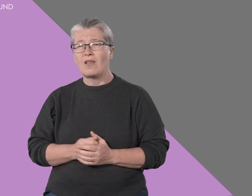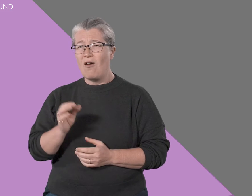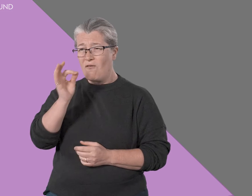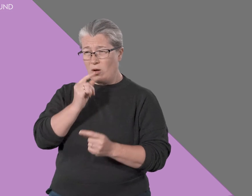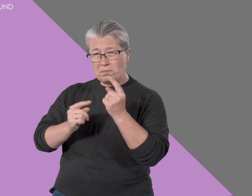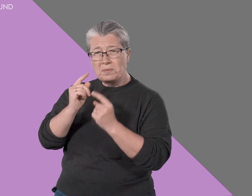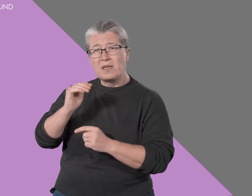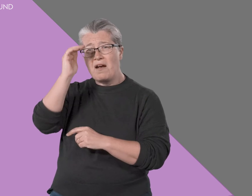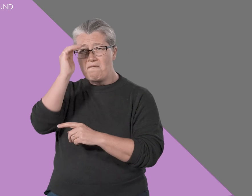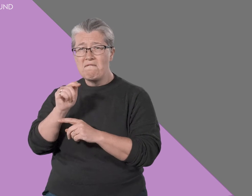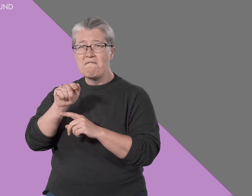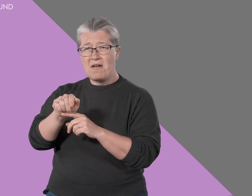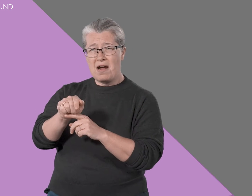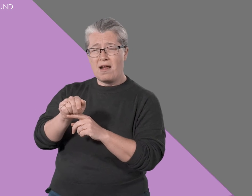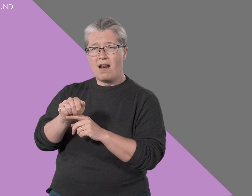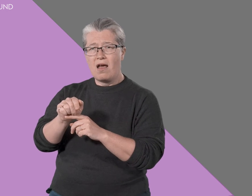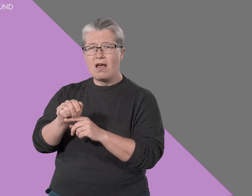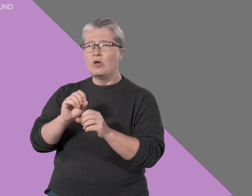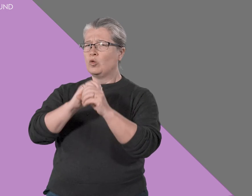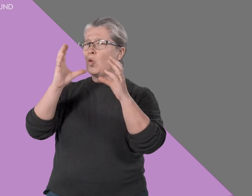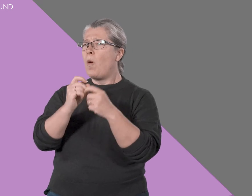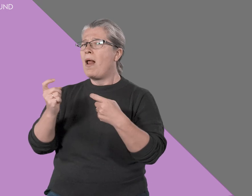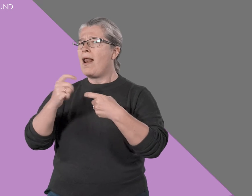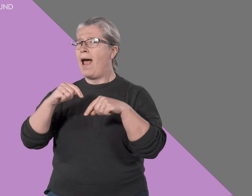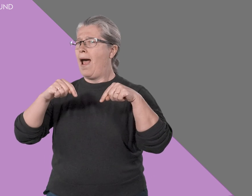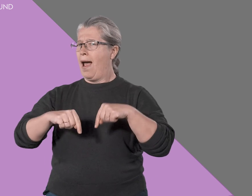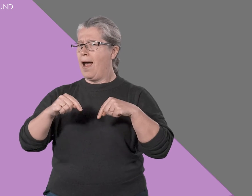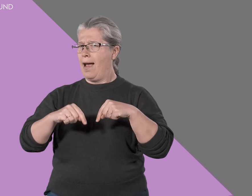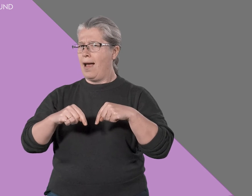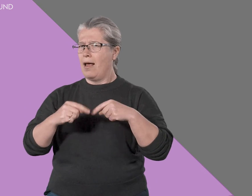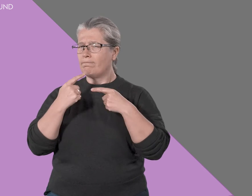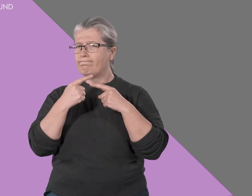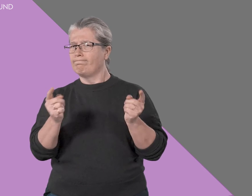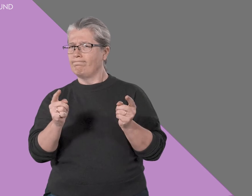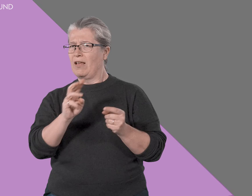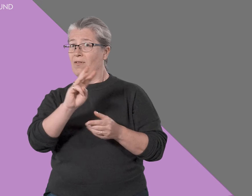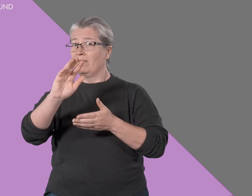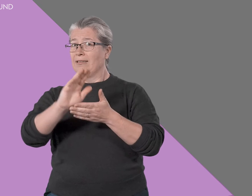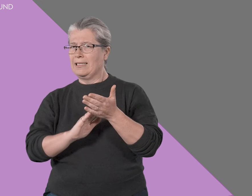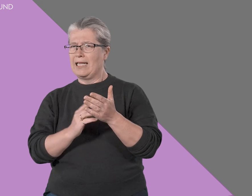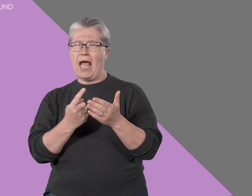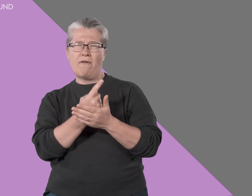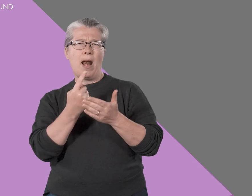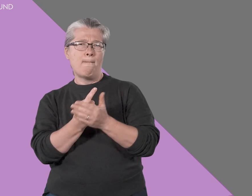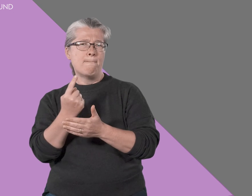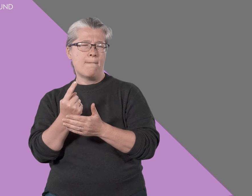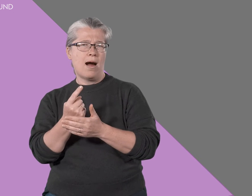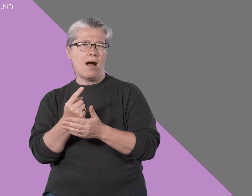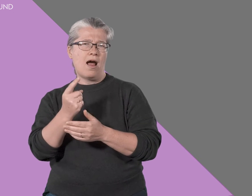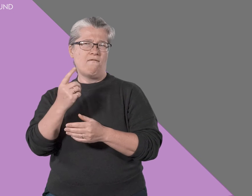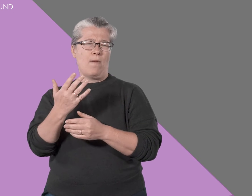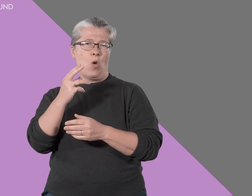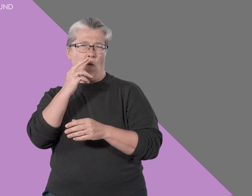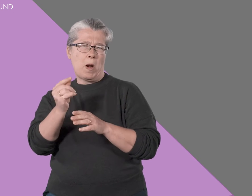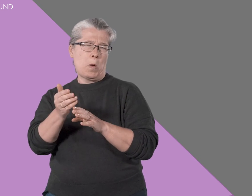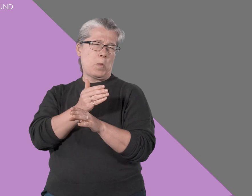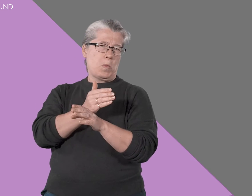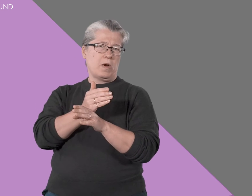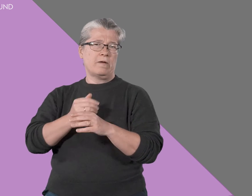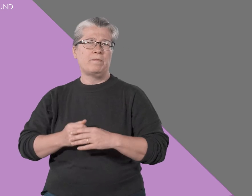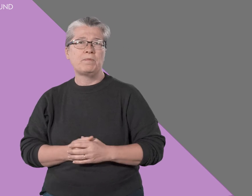Zoomlänken till frågestunden publiceras på evenemangssidan här intill lite före 15.11.